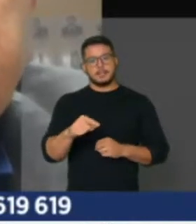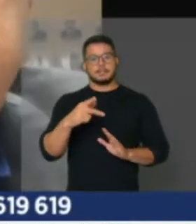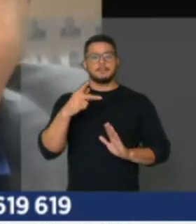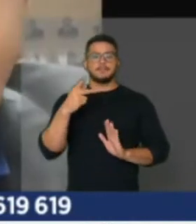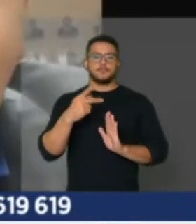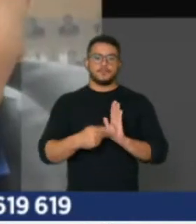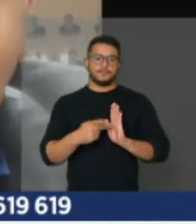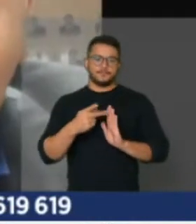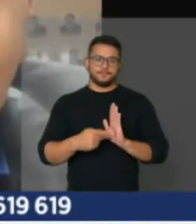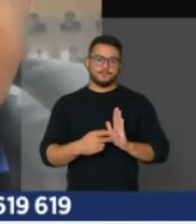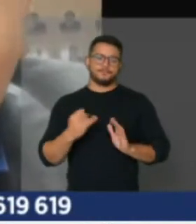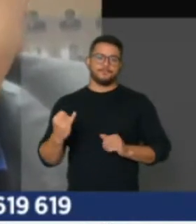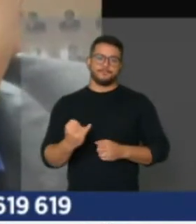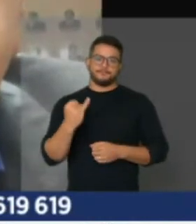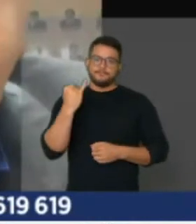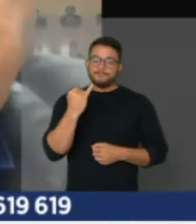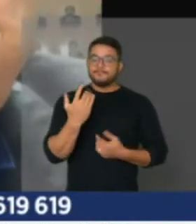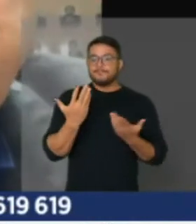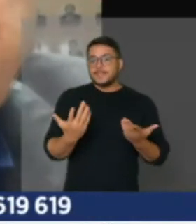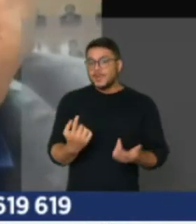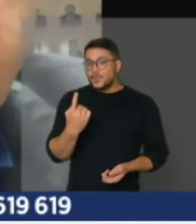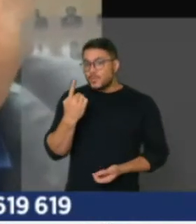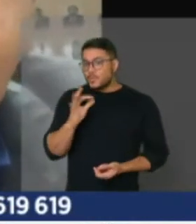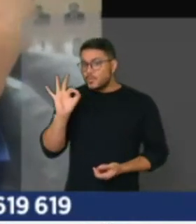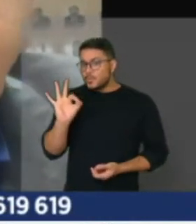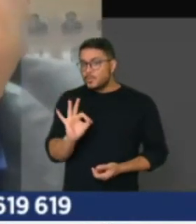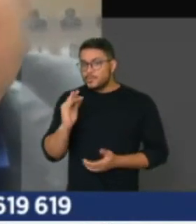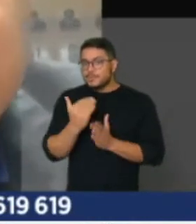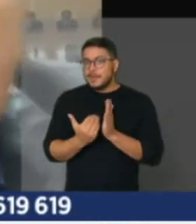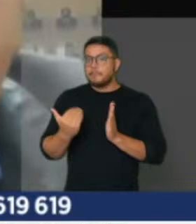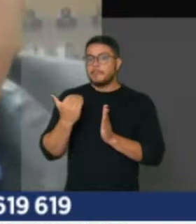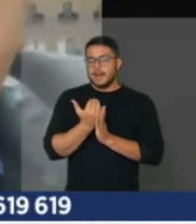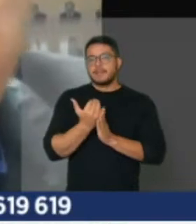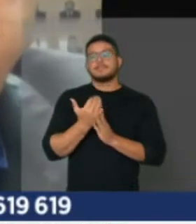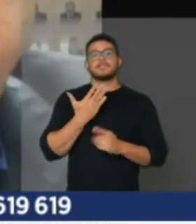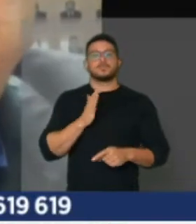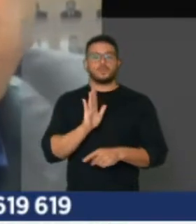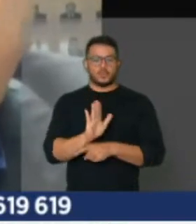DESSE 1% PARA OS MUNICÍPIOS BRASILEIROS, O CIDADÃO BRASILEIRO MORA NO MUNICÍPIO OU DE ARACAJU OU DE SÃO PAULO